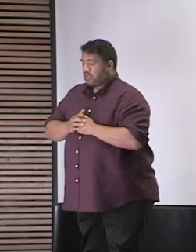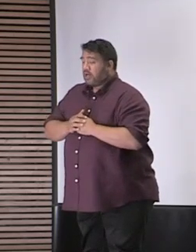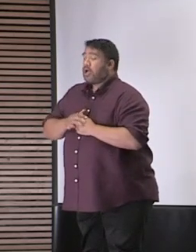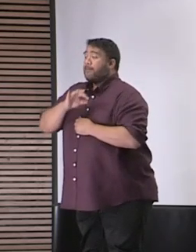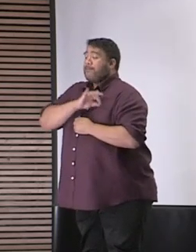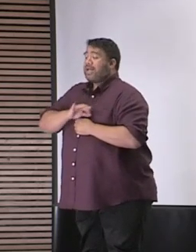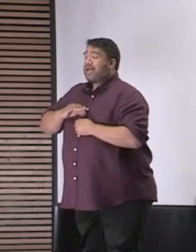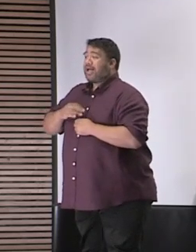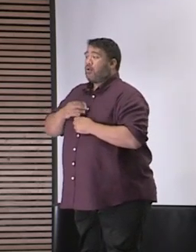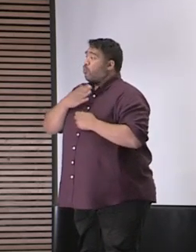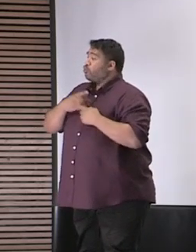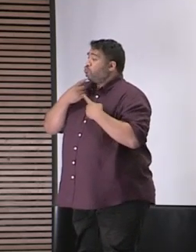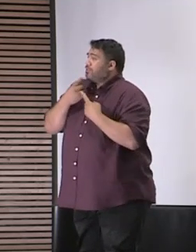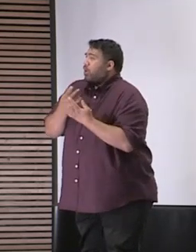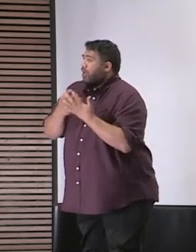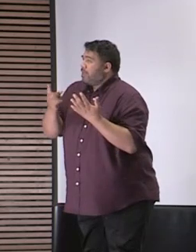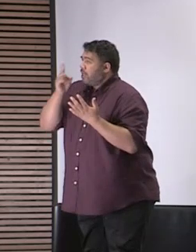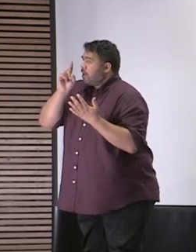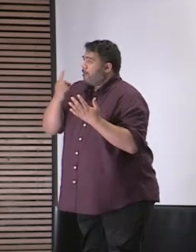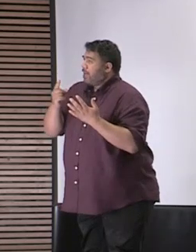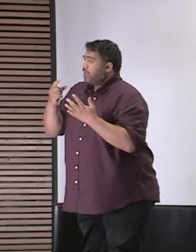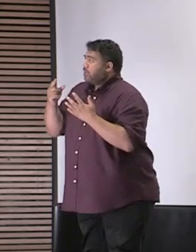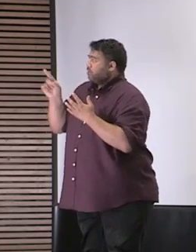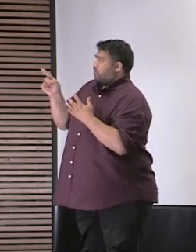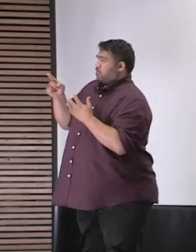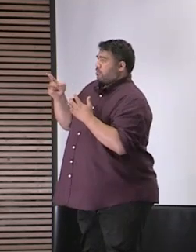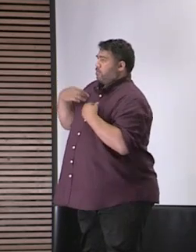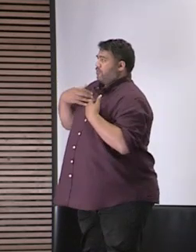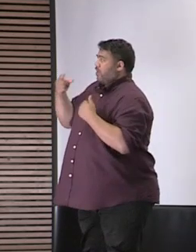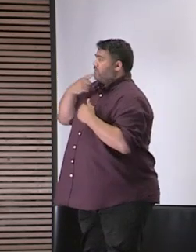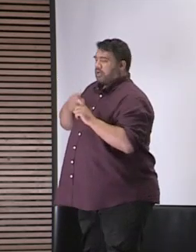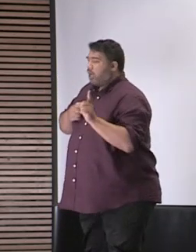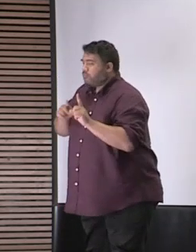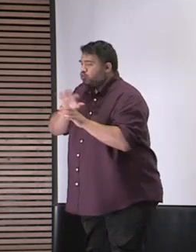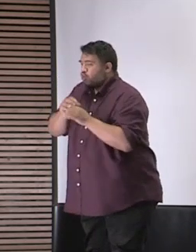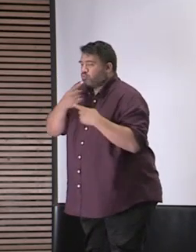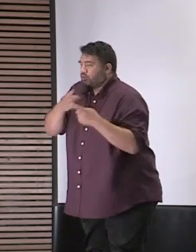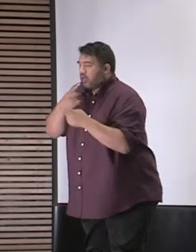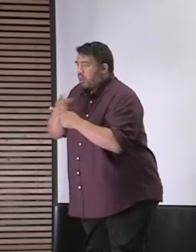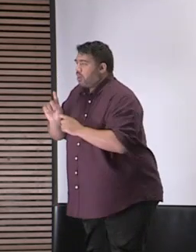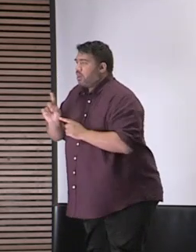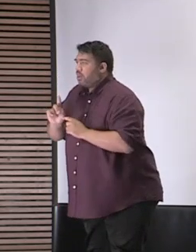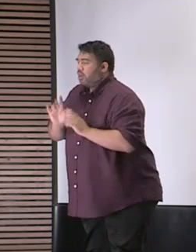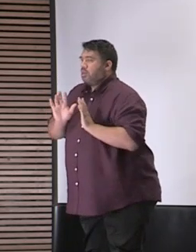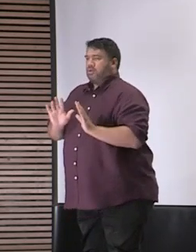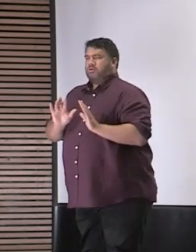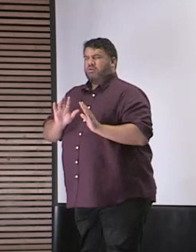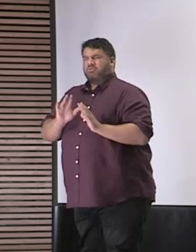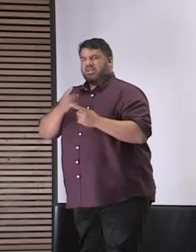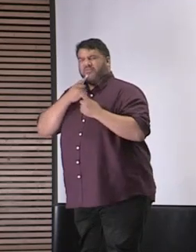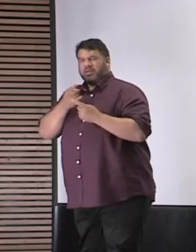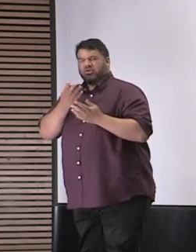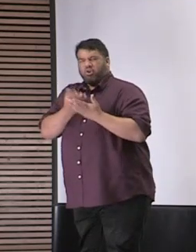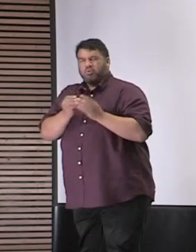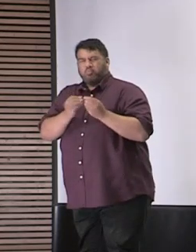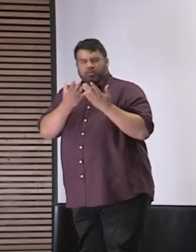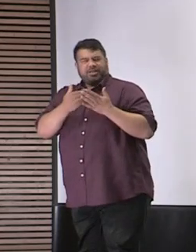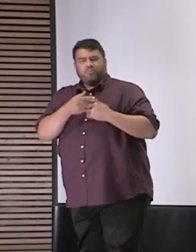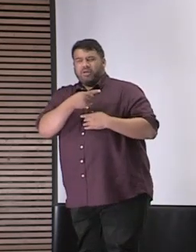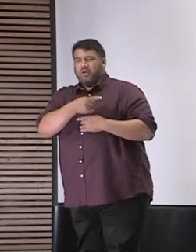vendría a ti, Henry. En casos